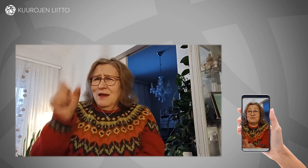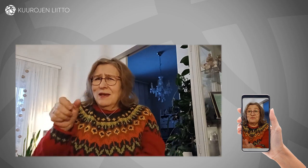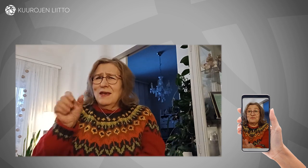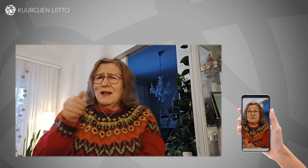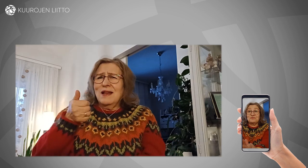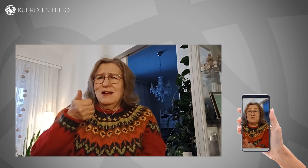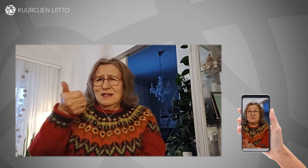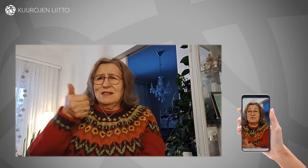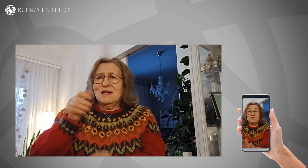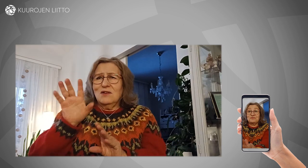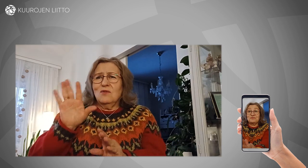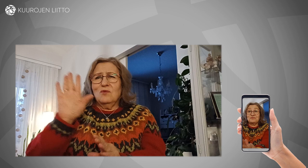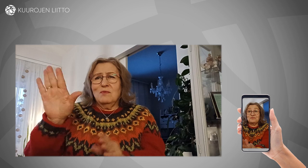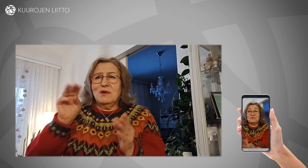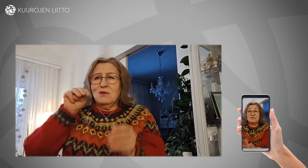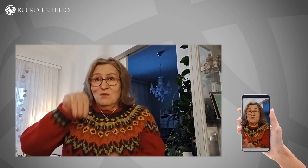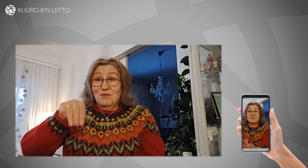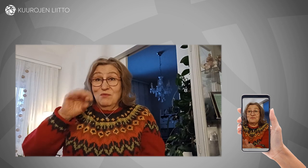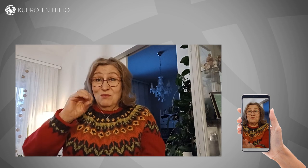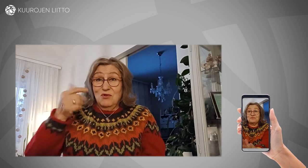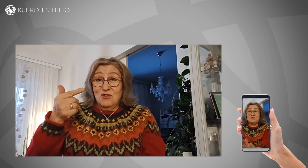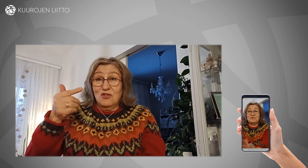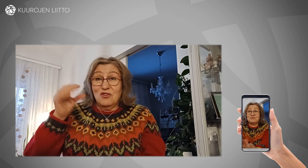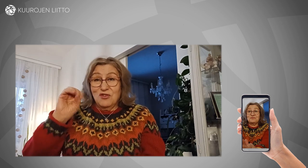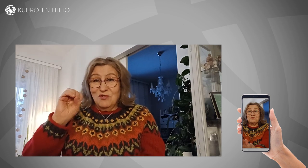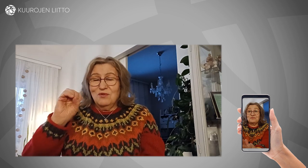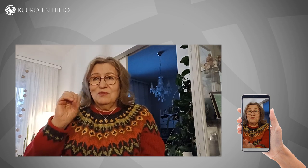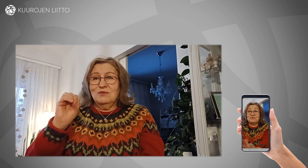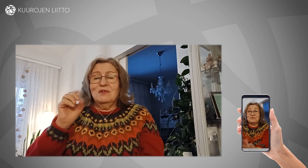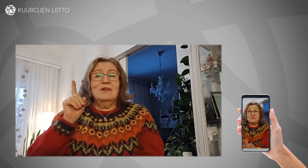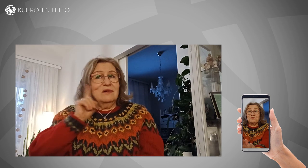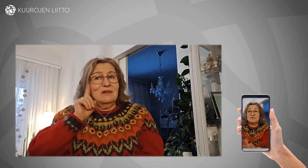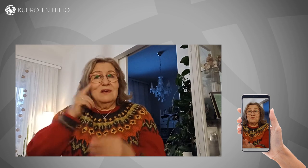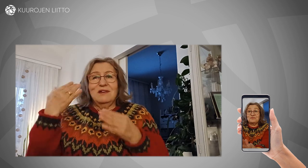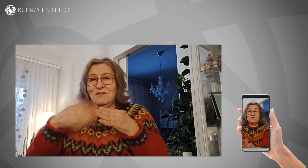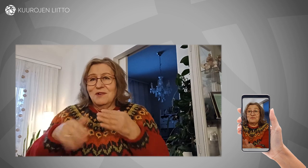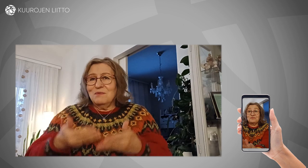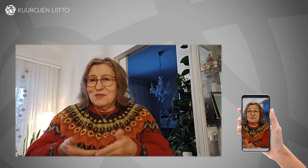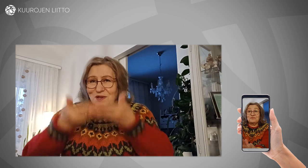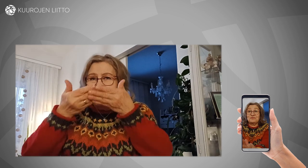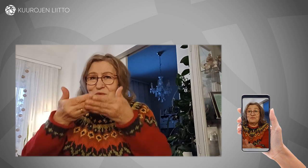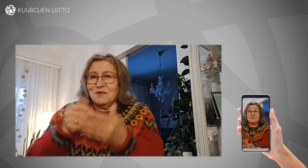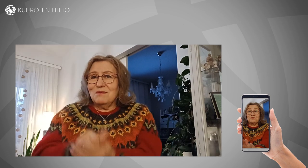Ansan motto on: Aina valmis auttamaan.